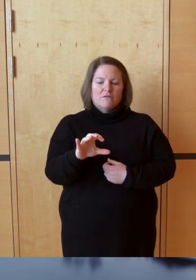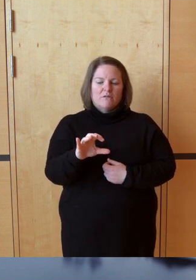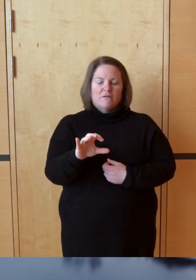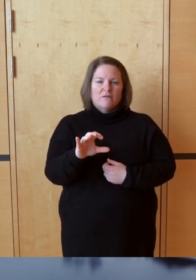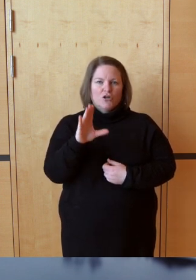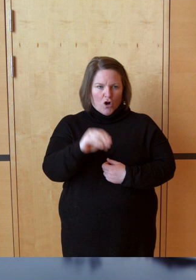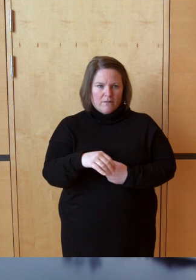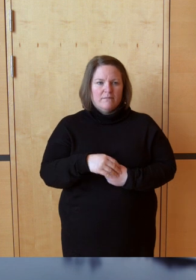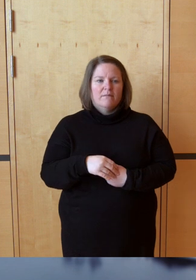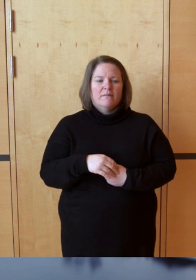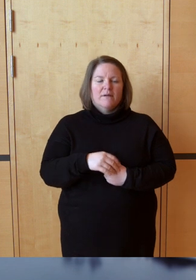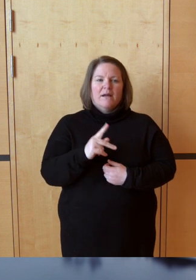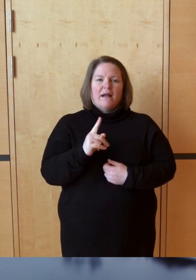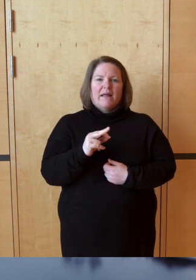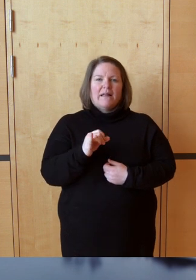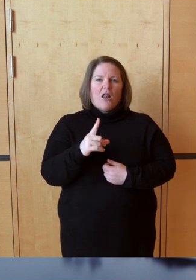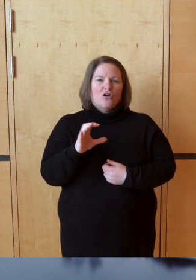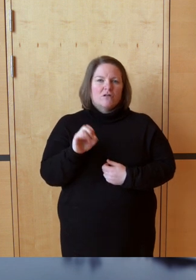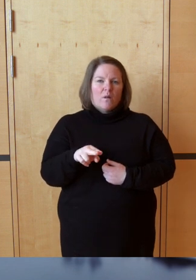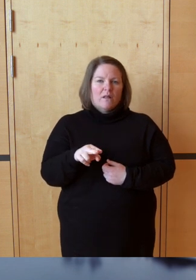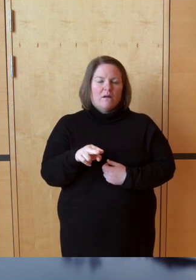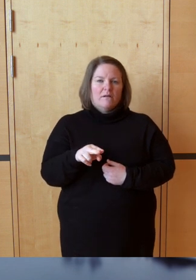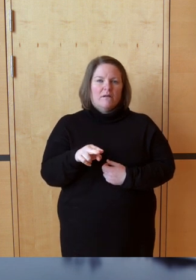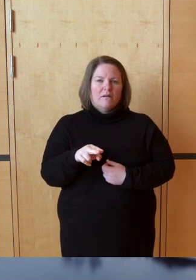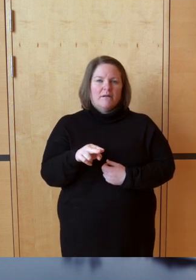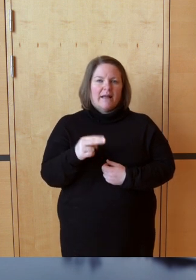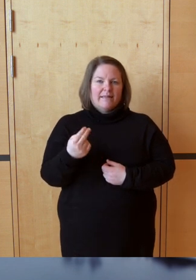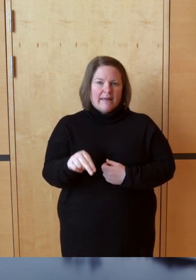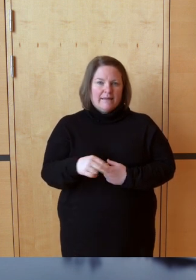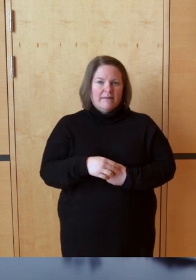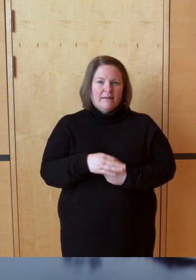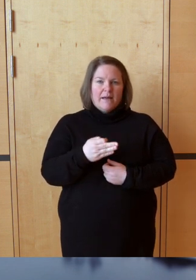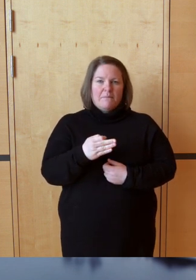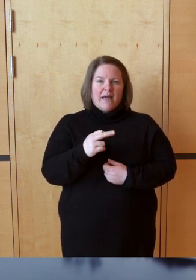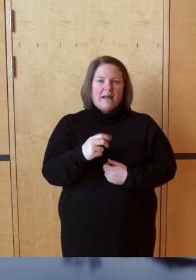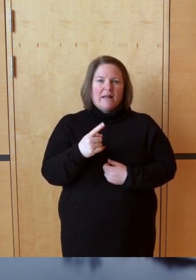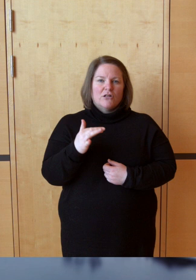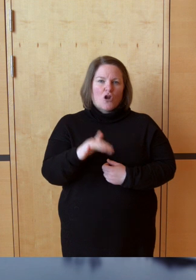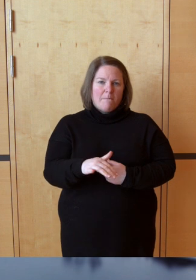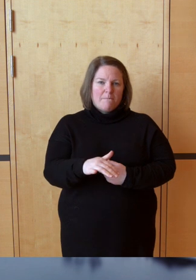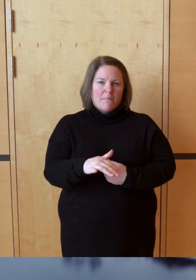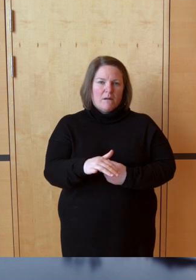Ja Katarina Larsson Nej Ja